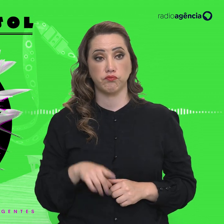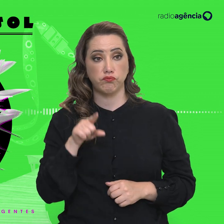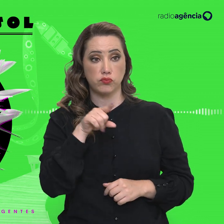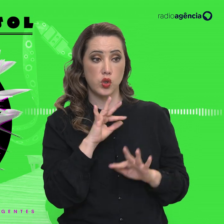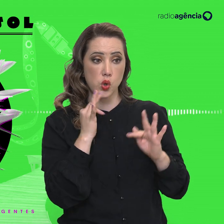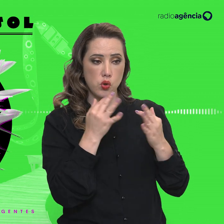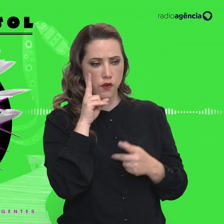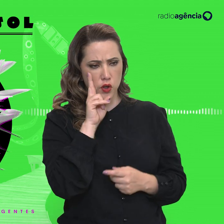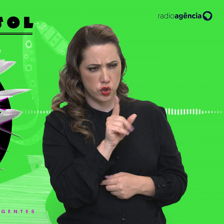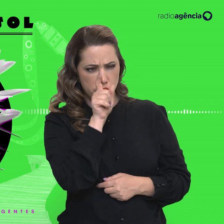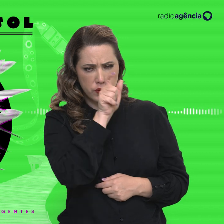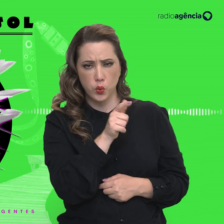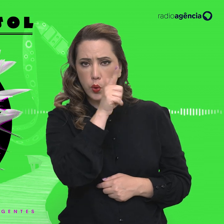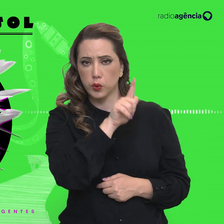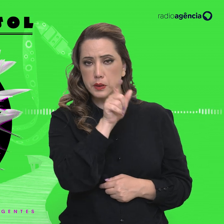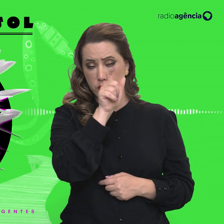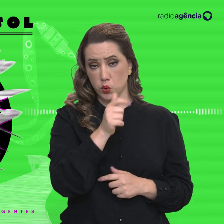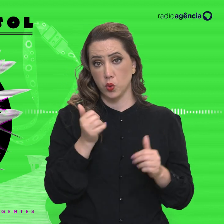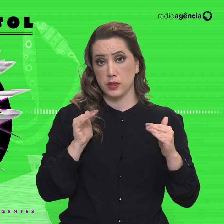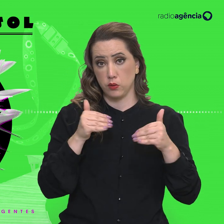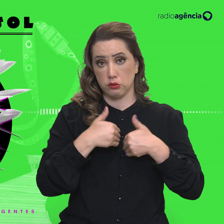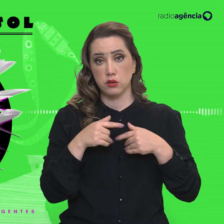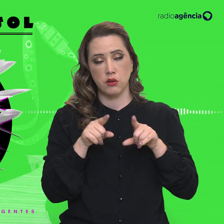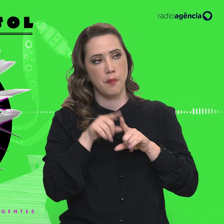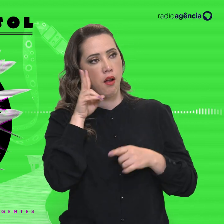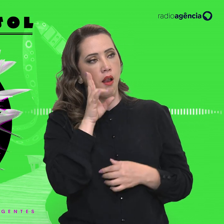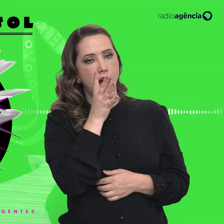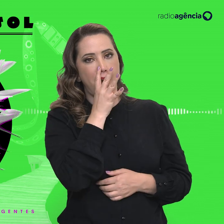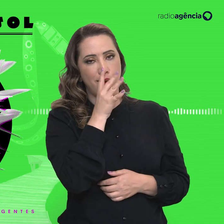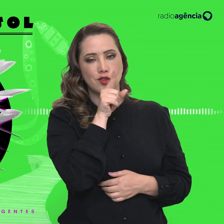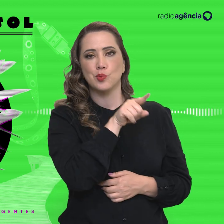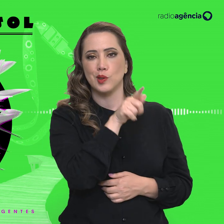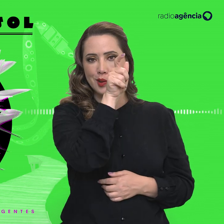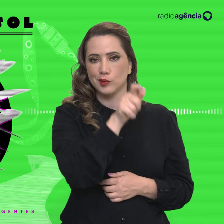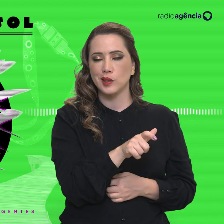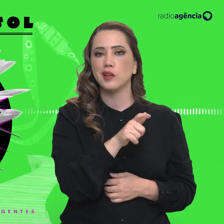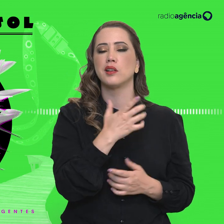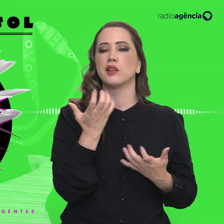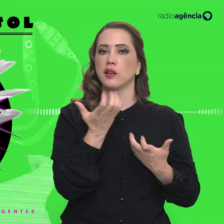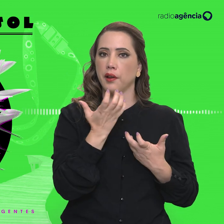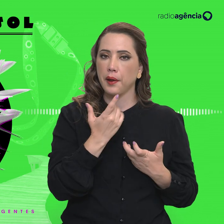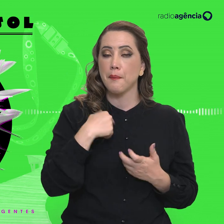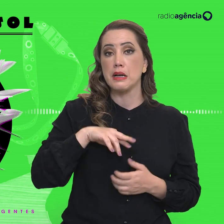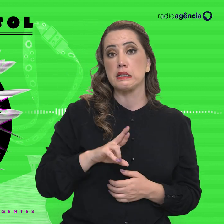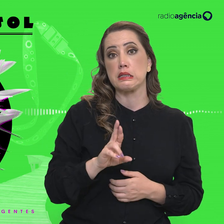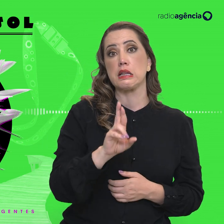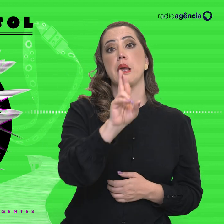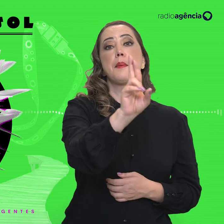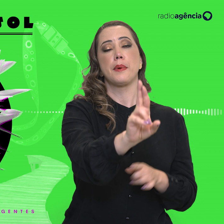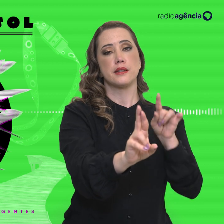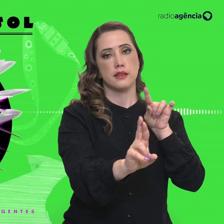[Leyberson] O Pedro, que além de dublador é ator, defende ainda mais a representatividade de autistas no mercado de filmes.